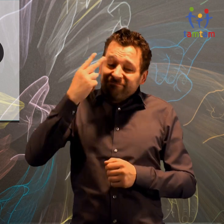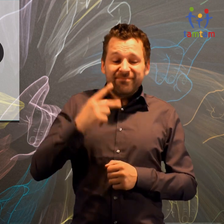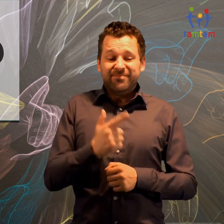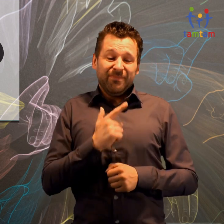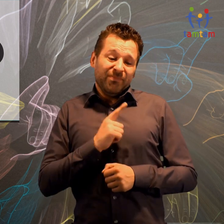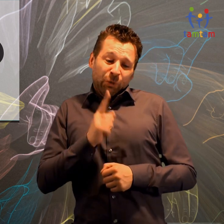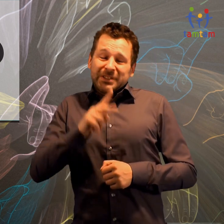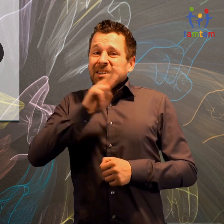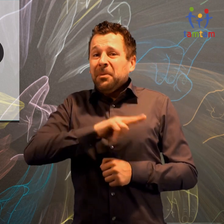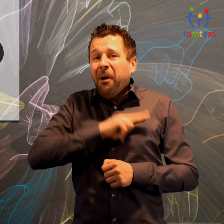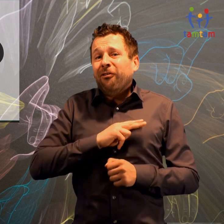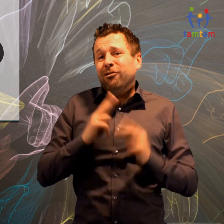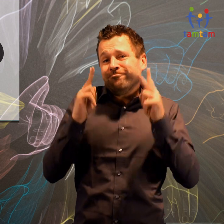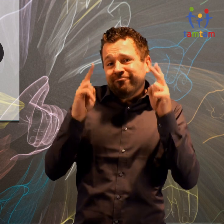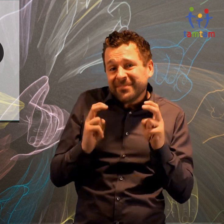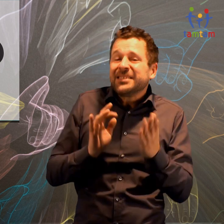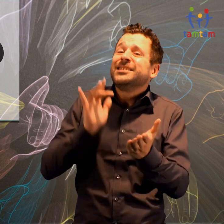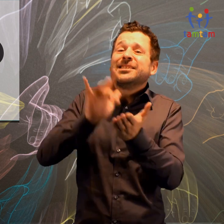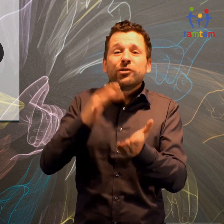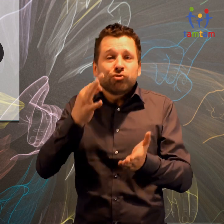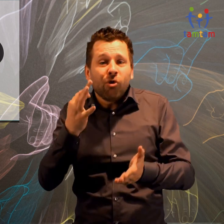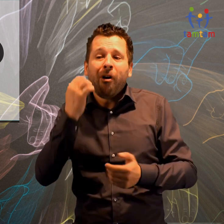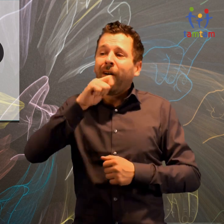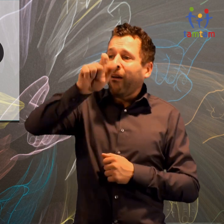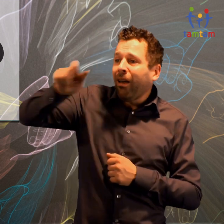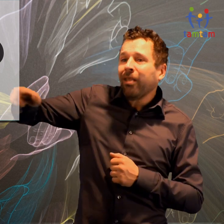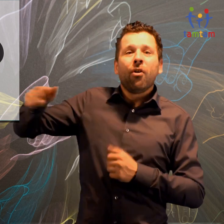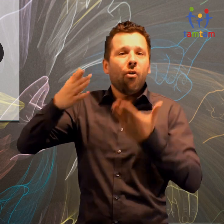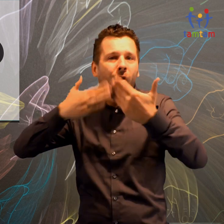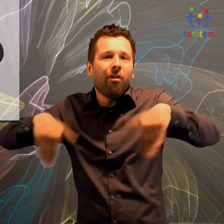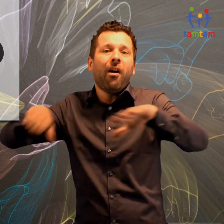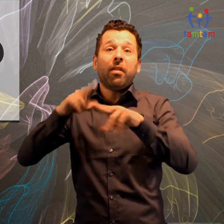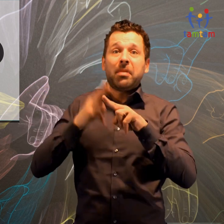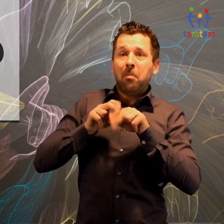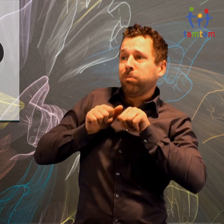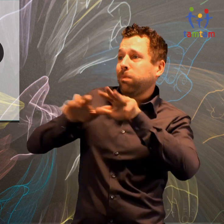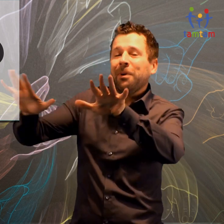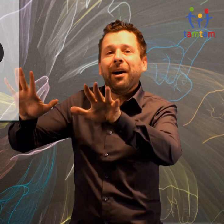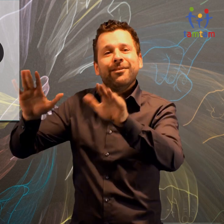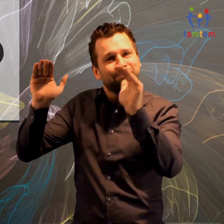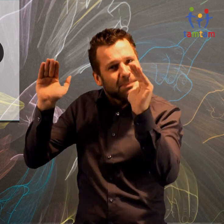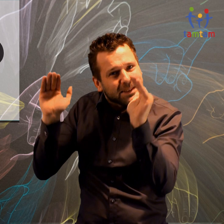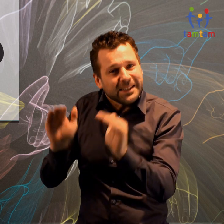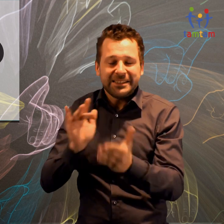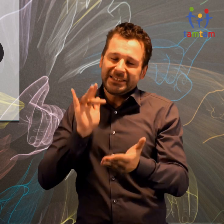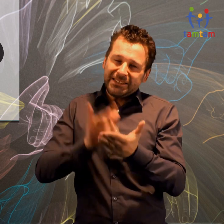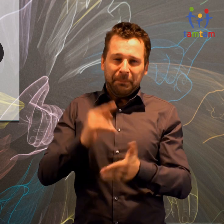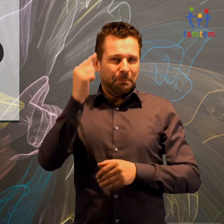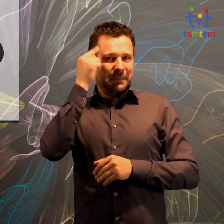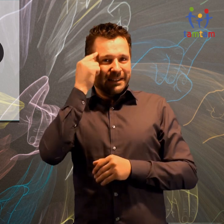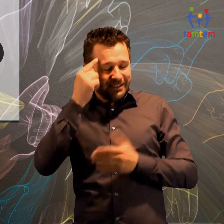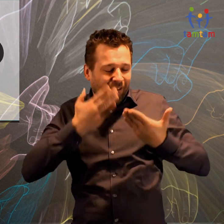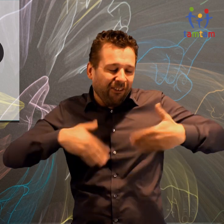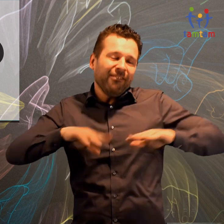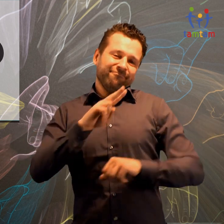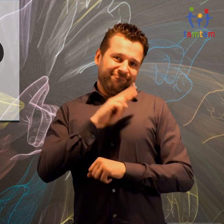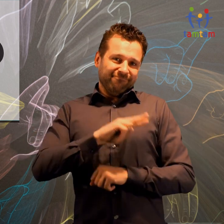Tím, že zůstáváme doma nejlépe chráníme sebe i své okolí."